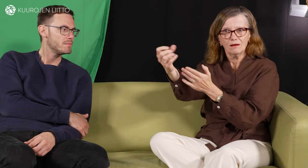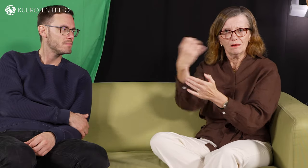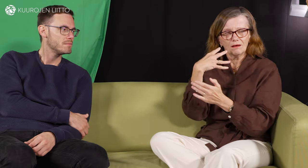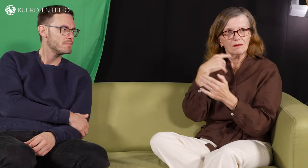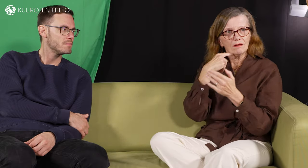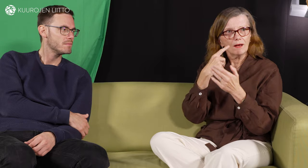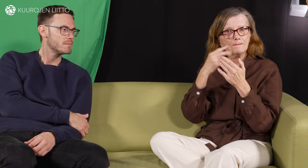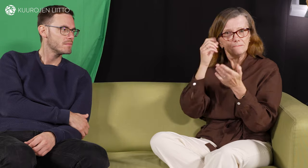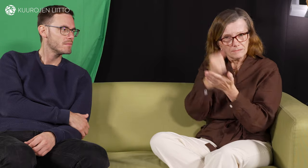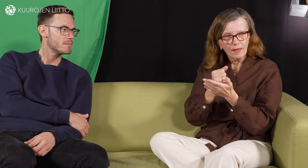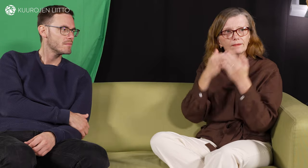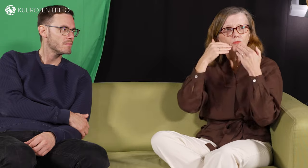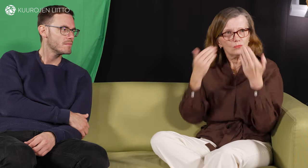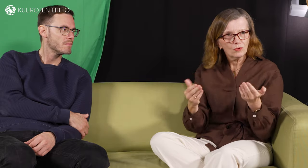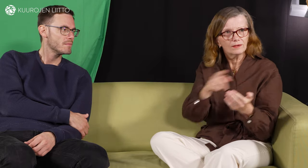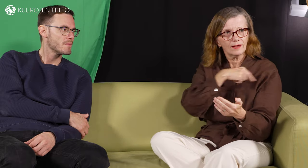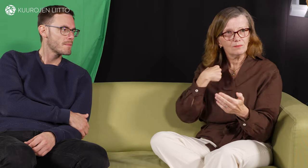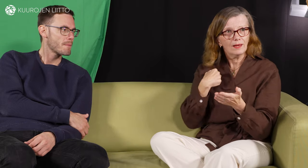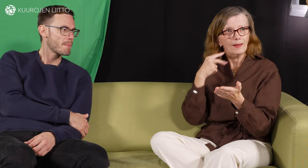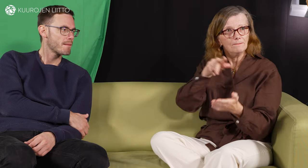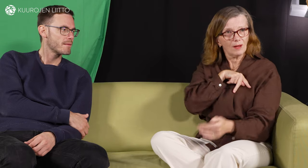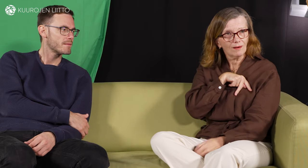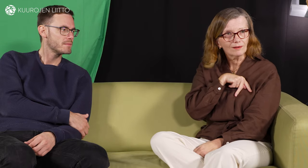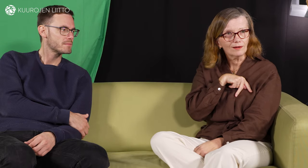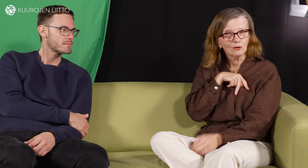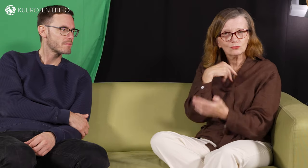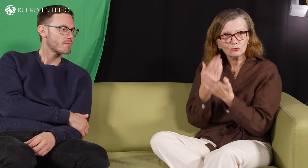päätti myöntää meille tunnustuspalkinnon.